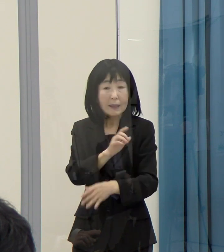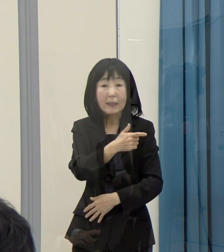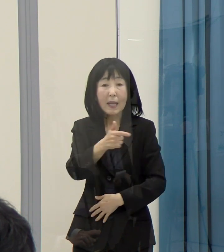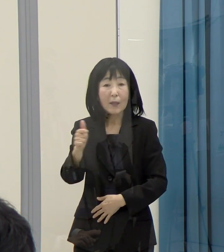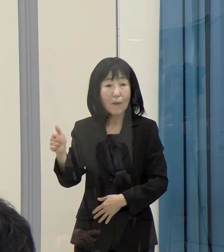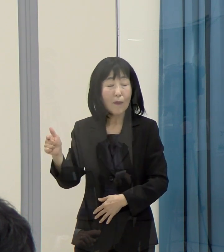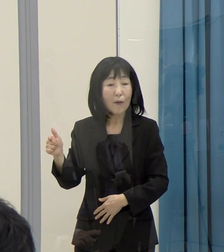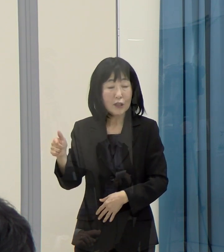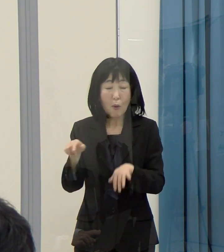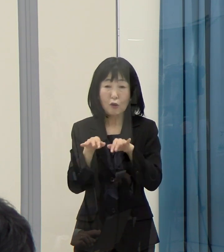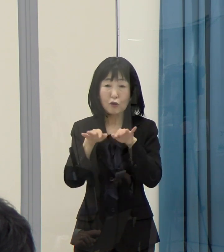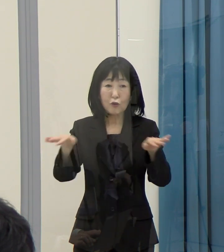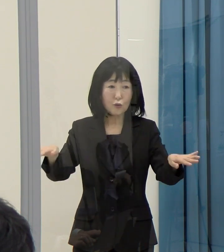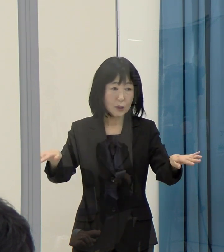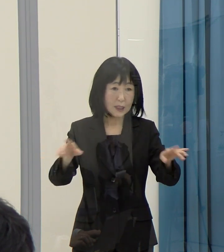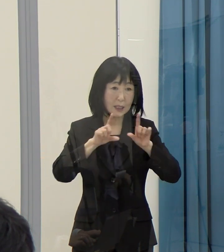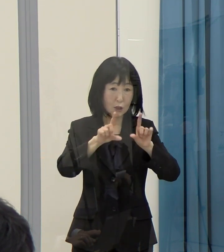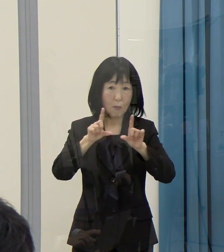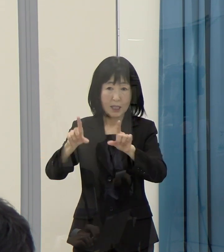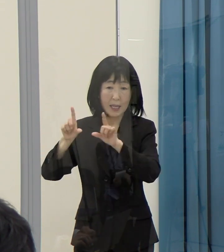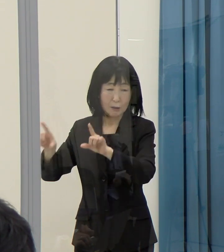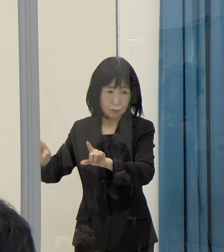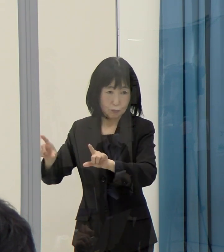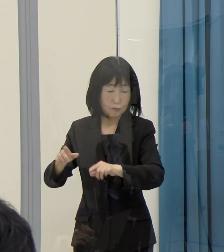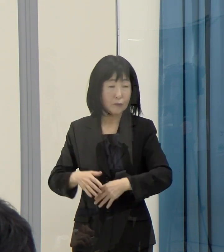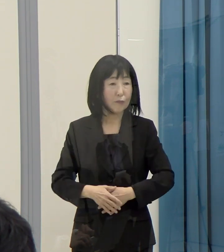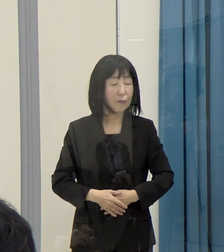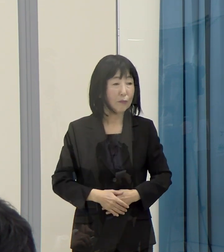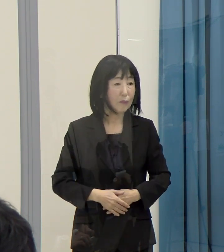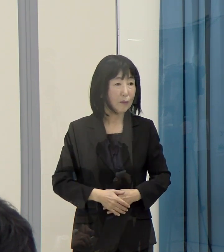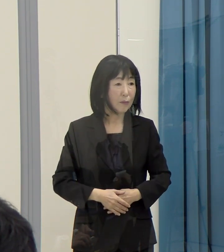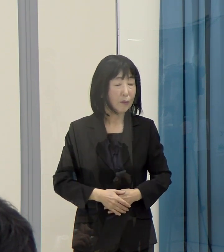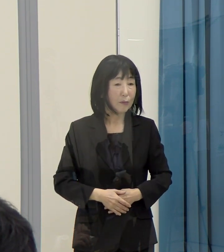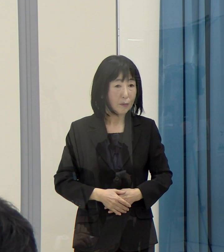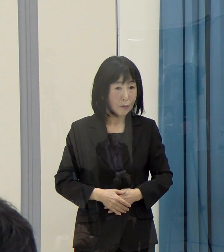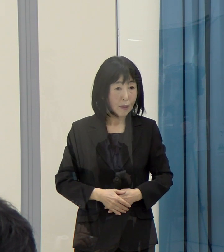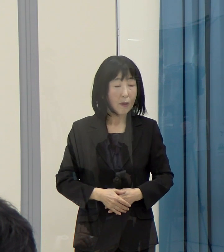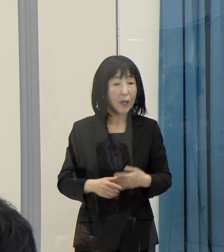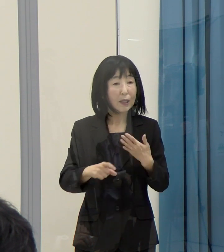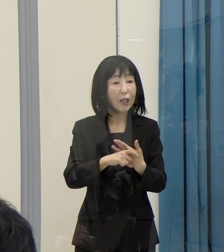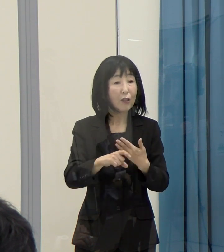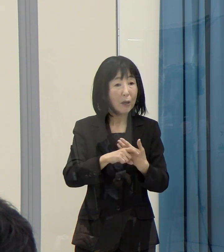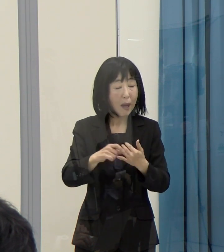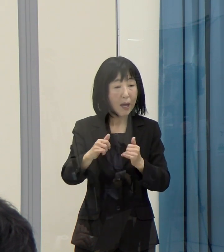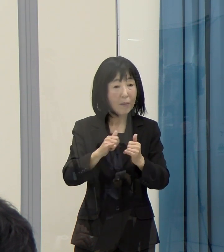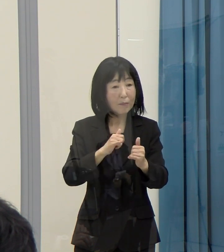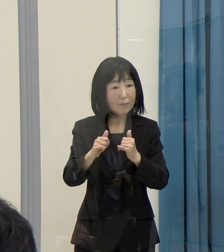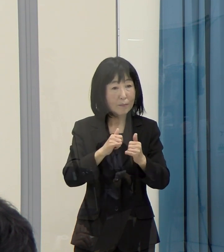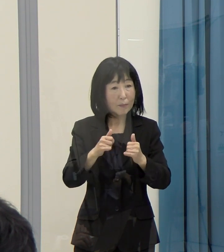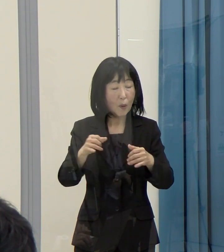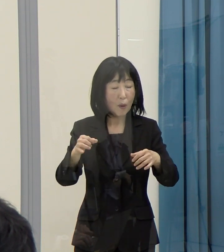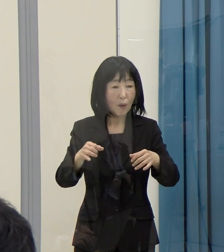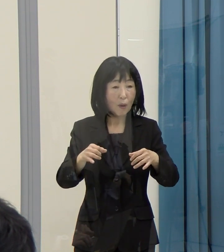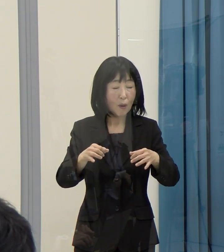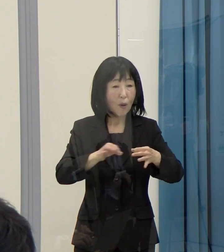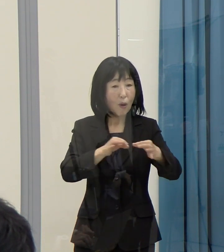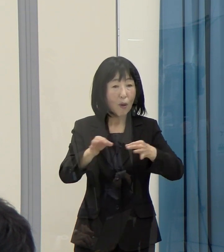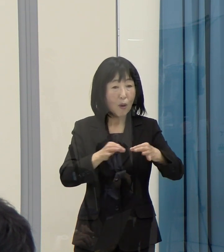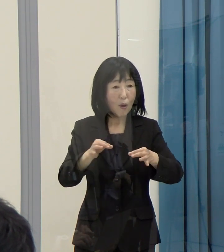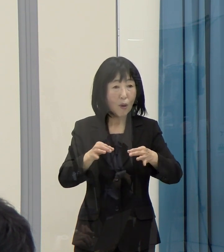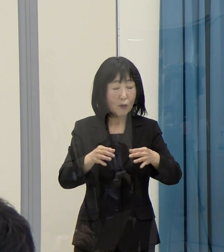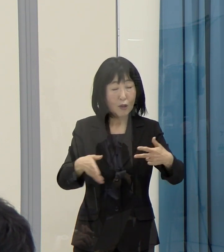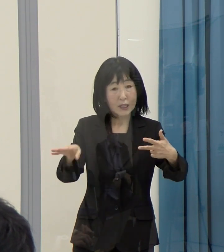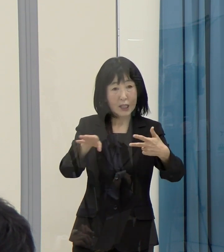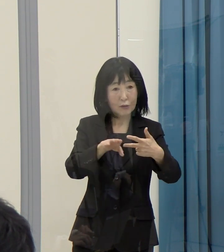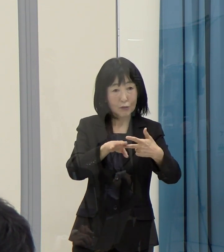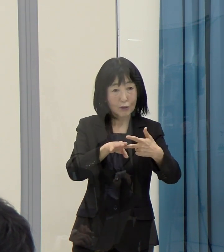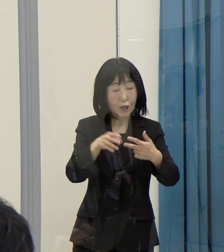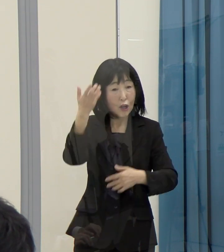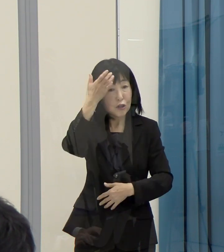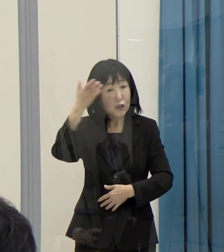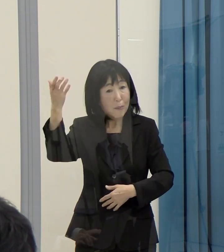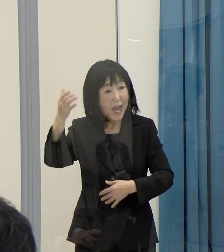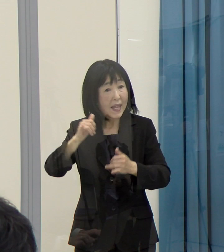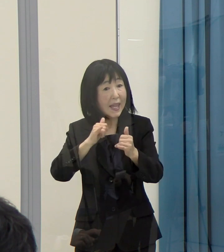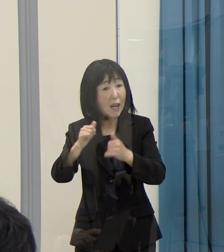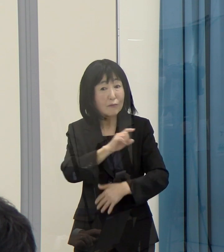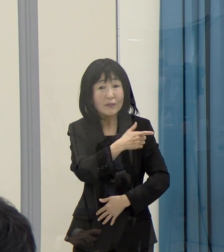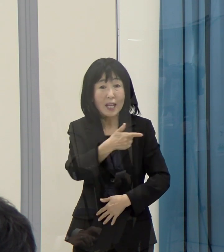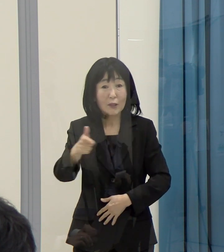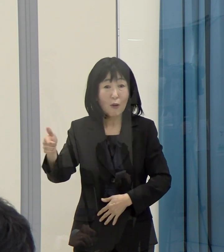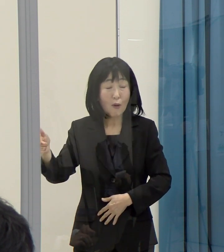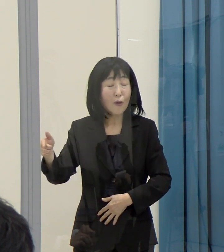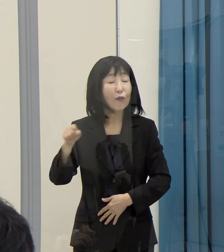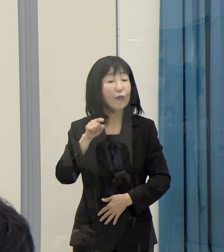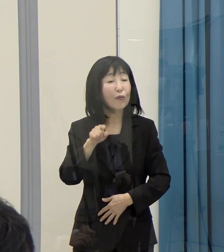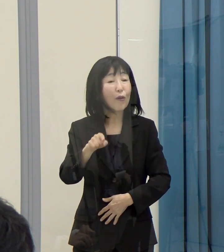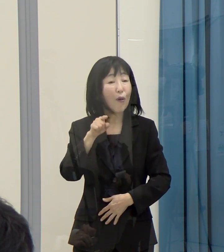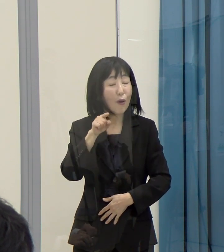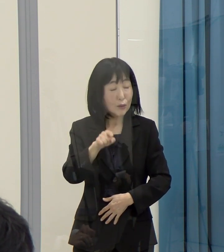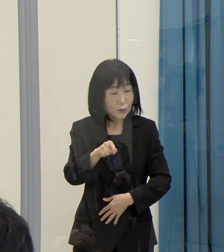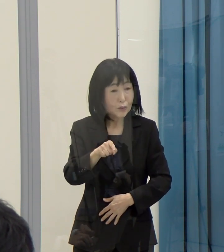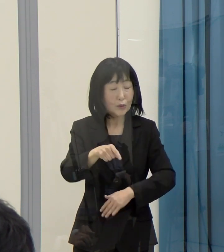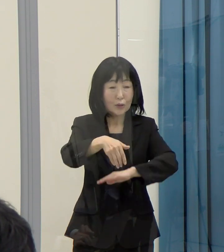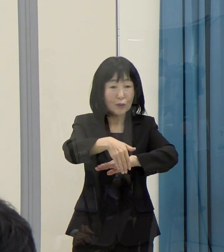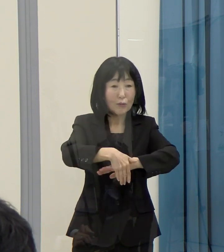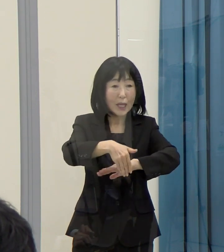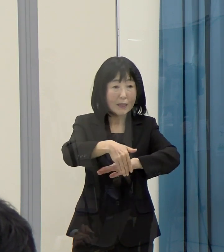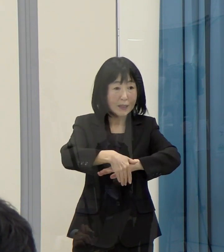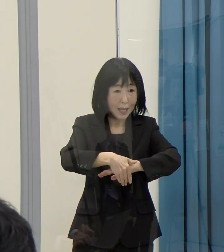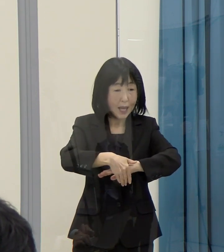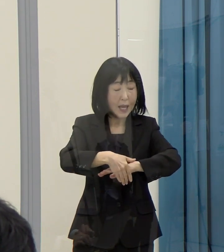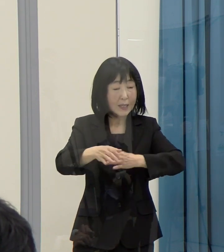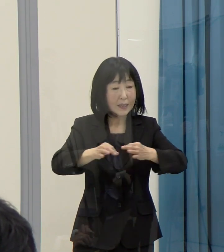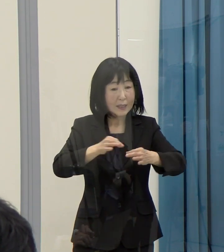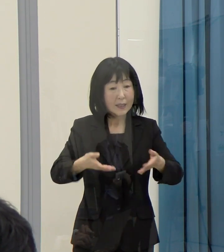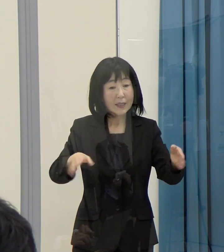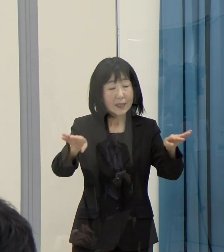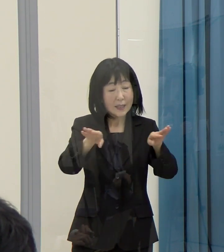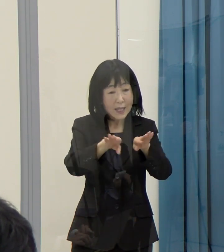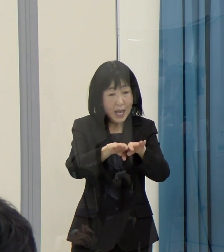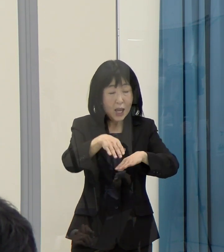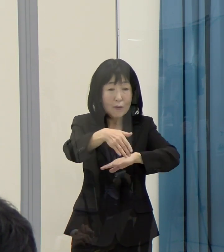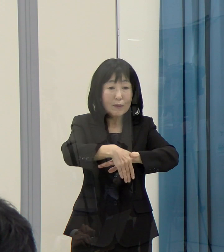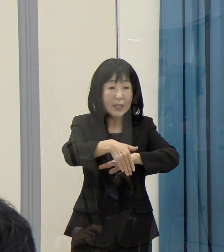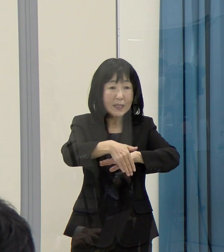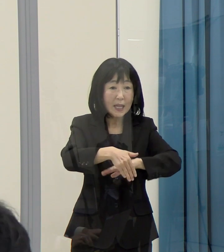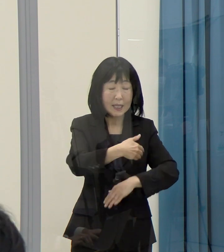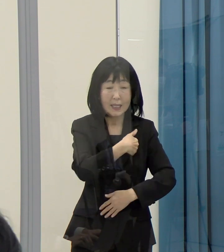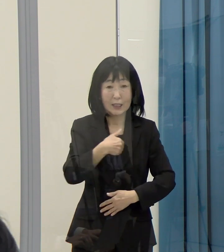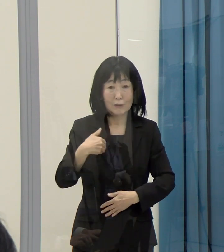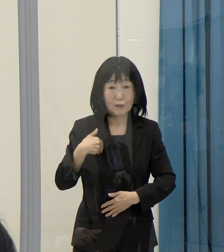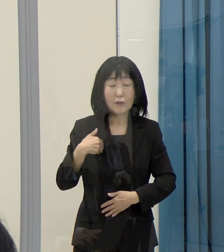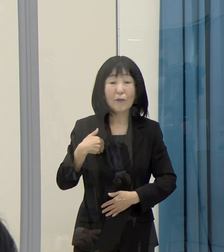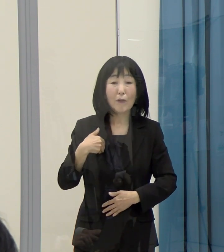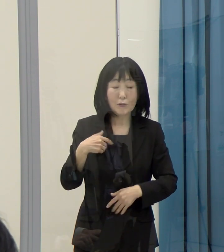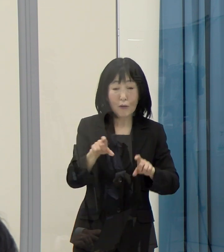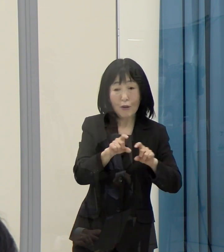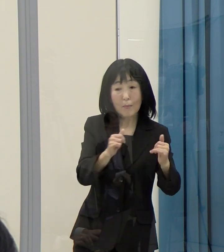また、例えばゆめタウンさんといった大規模な商業施設で合同の出張申請受付をするのも利用されやすいのではないかと思っていまして、